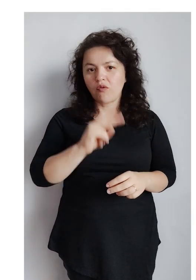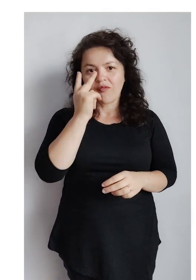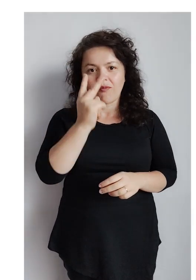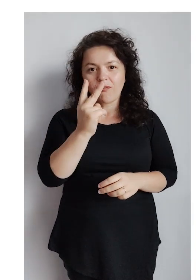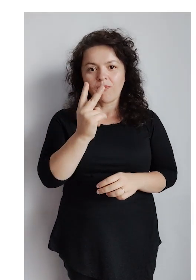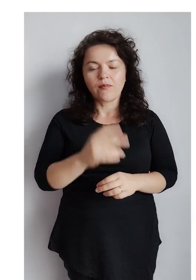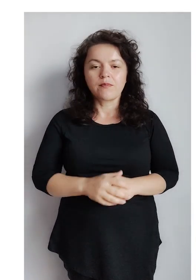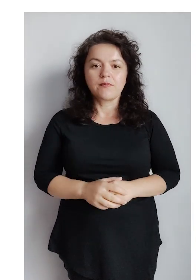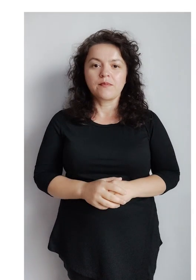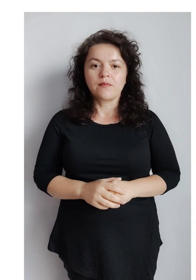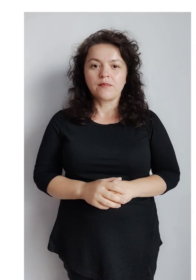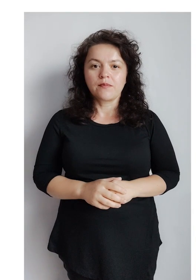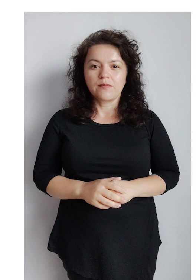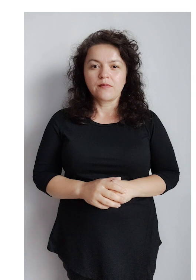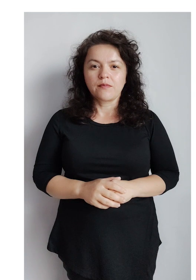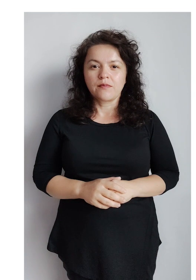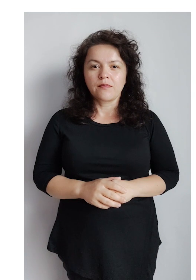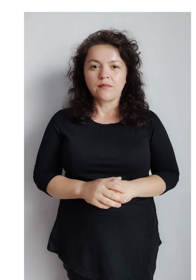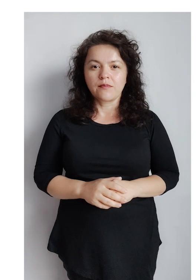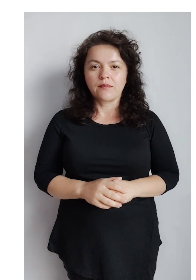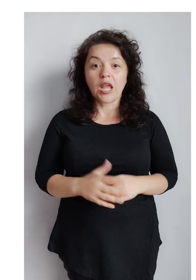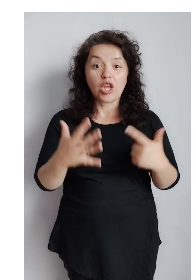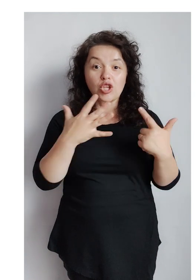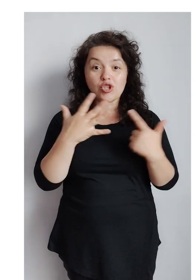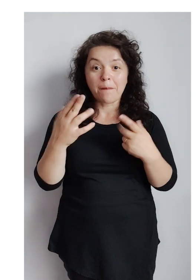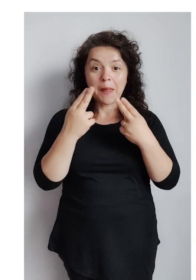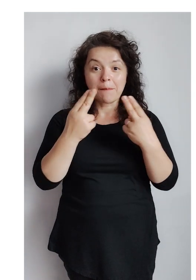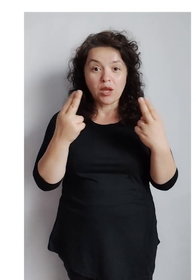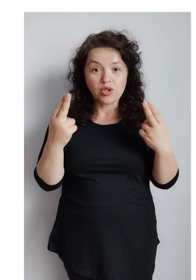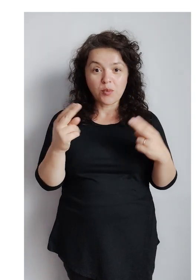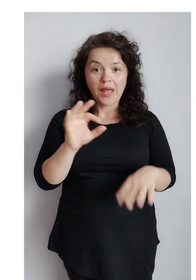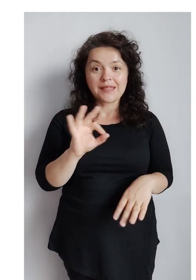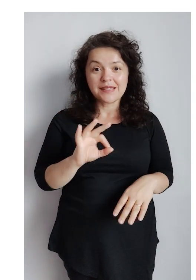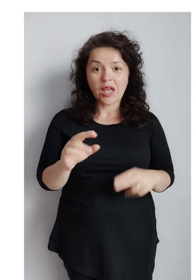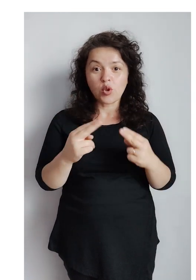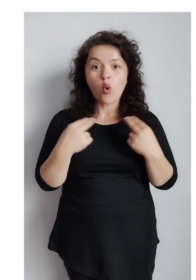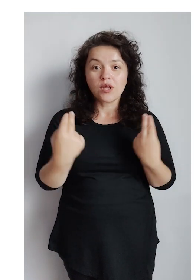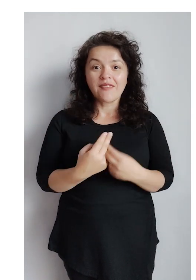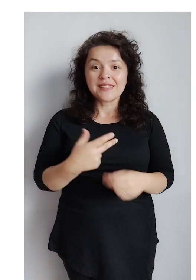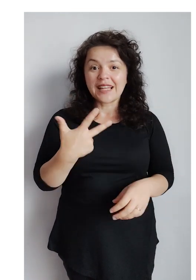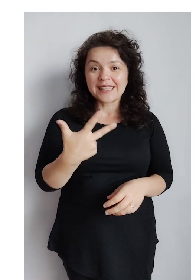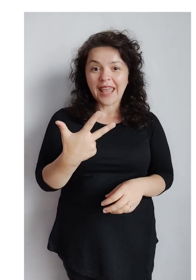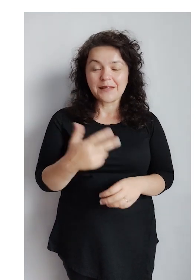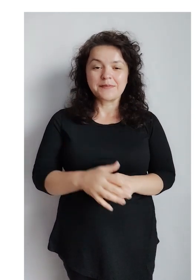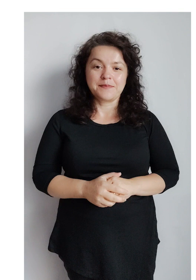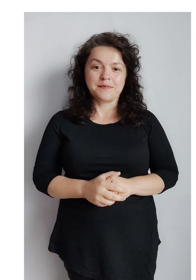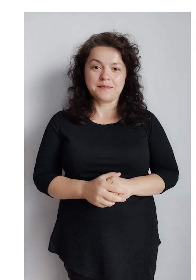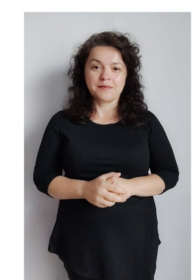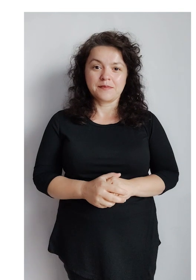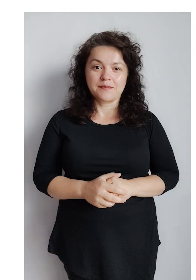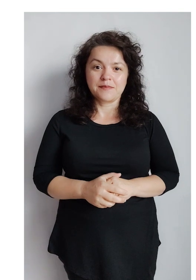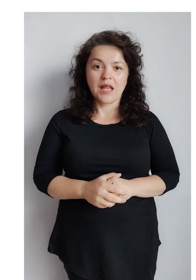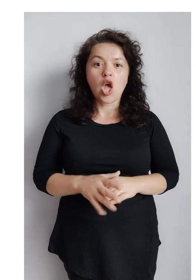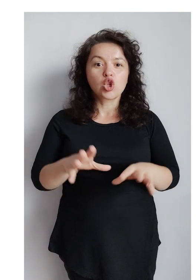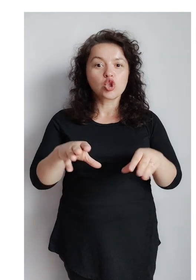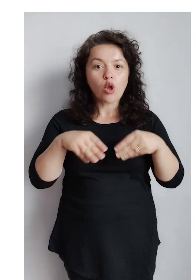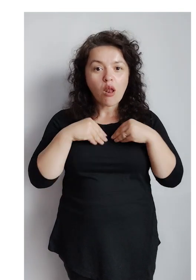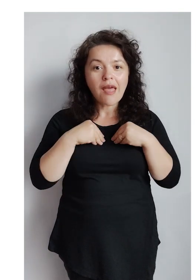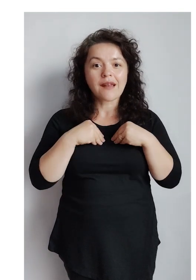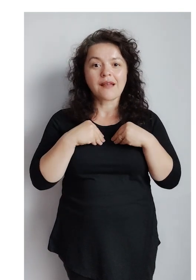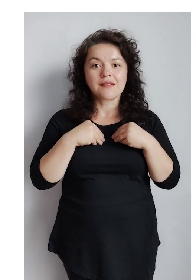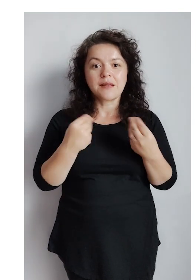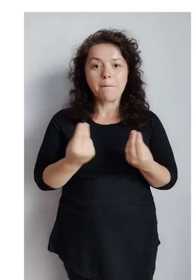4. Toleranță pentru eroare